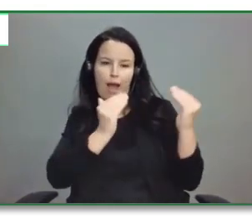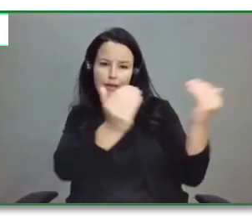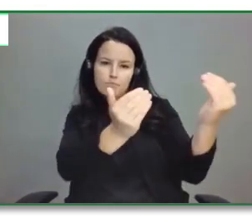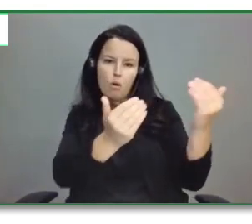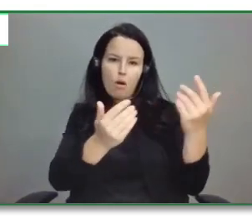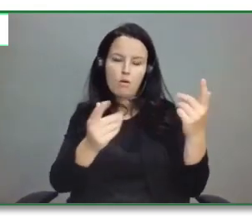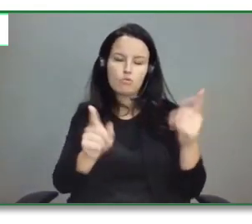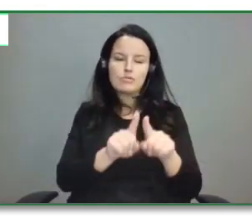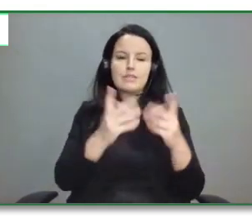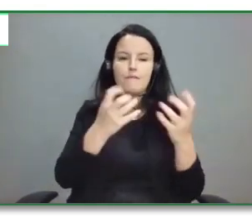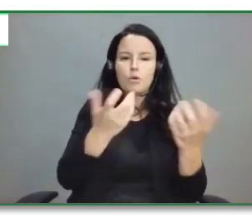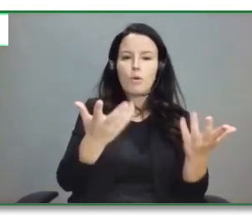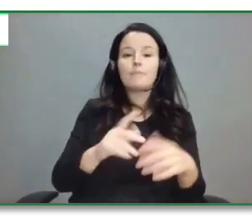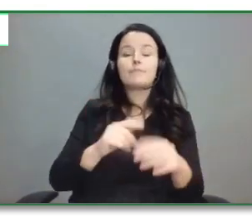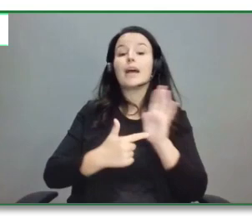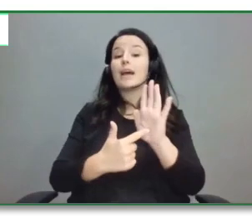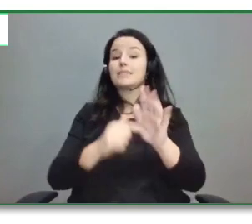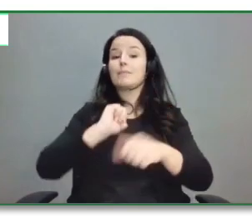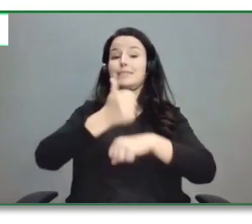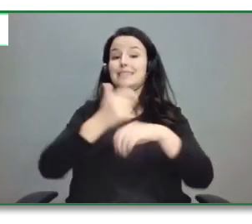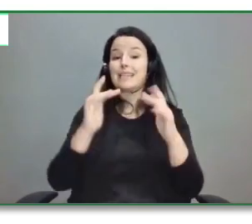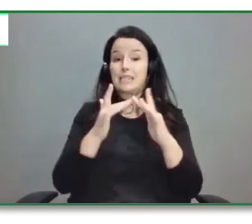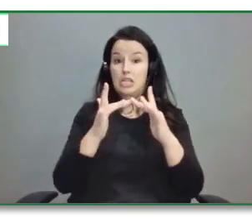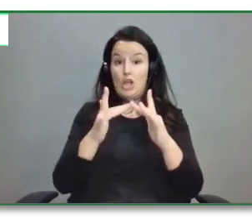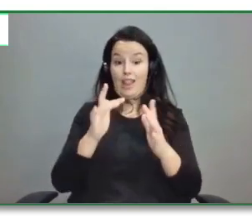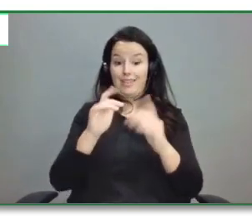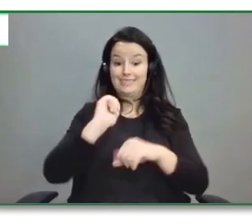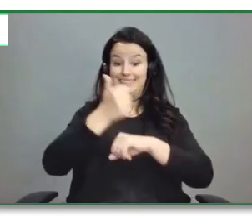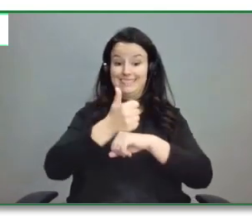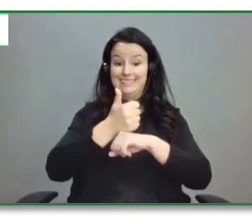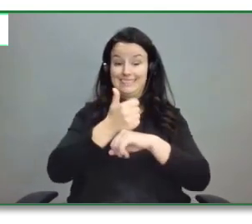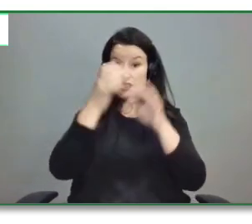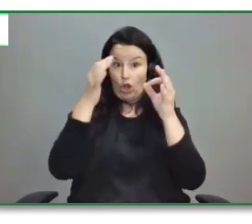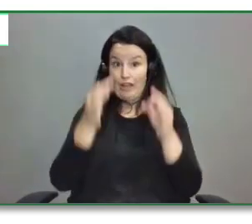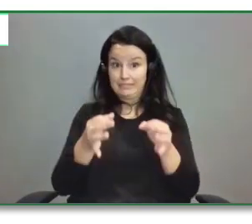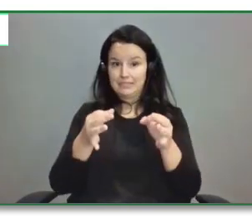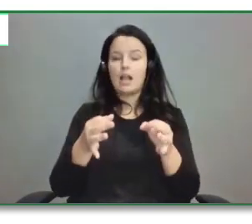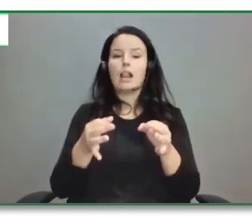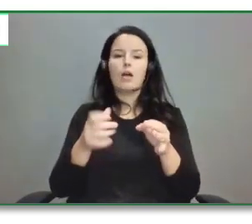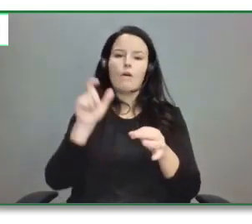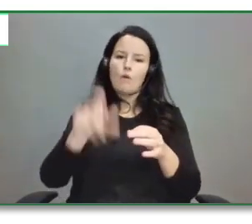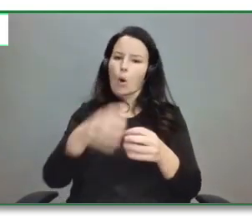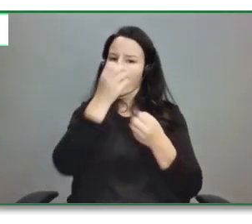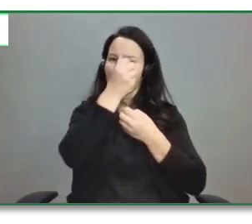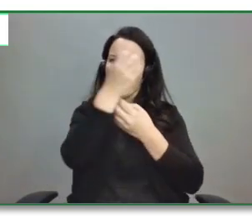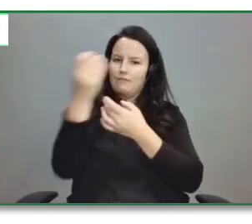officiel des parcs nationaux devraient fournir des informations